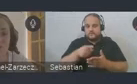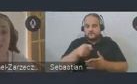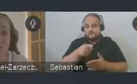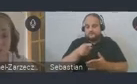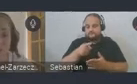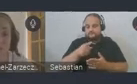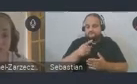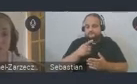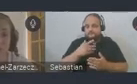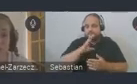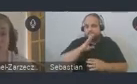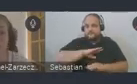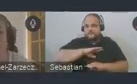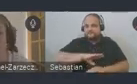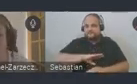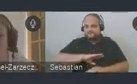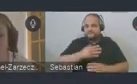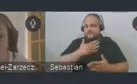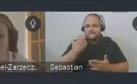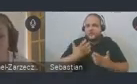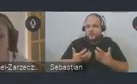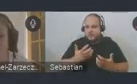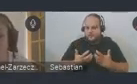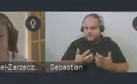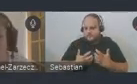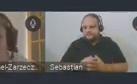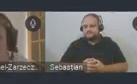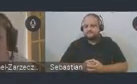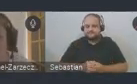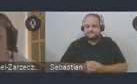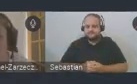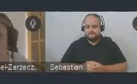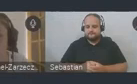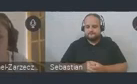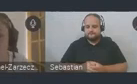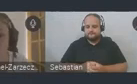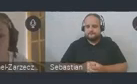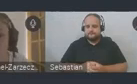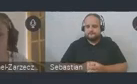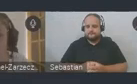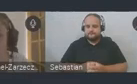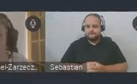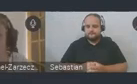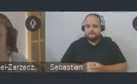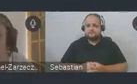też jest spowodowane niskimi umiejętnościami w zakresie korzystania z komputera i urządzeń mobilnych.